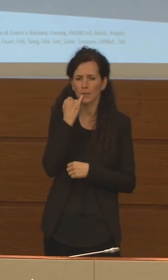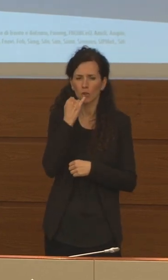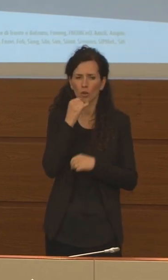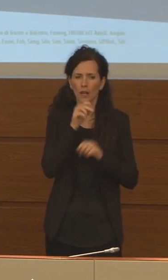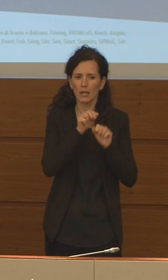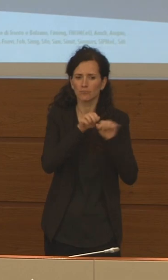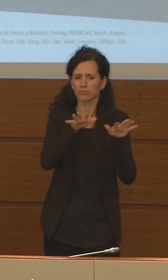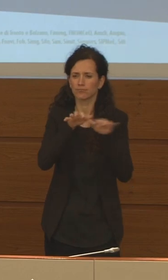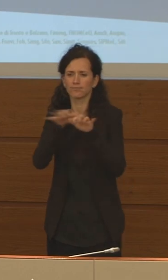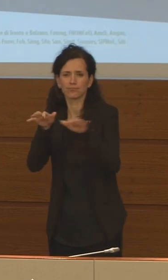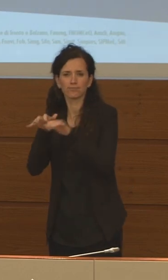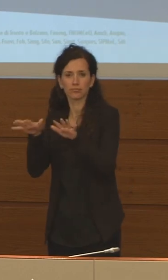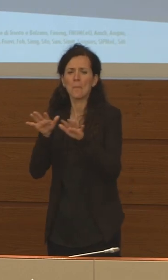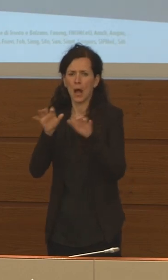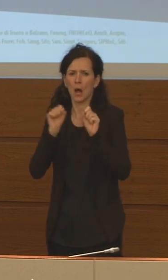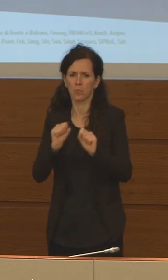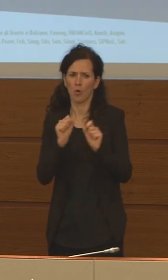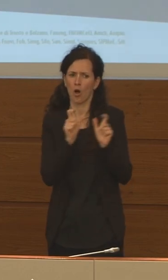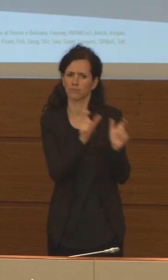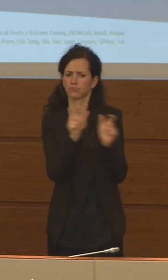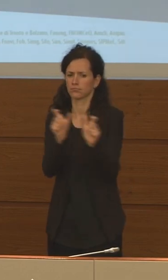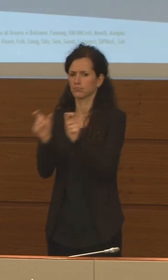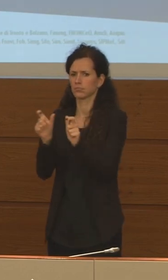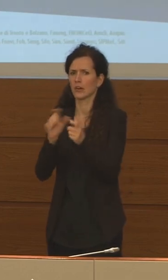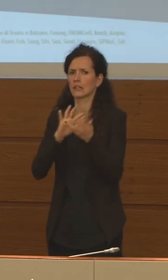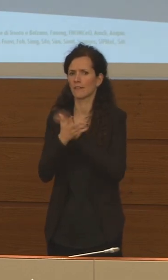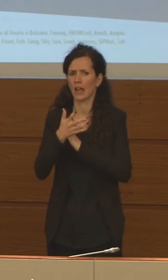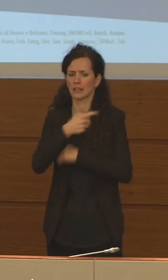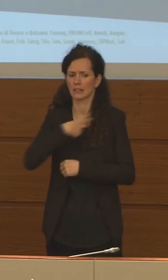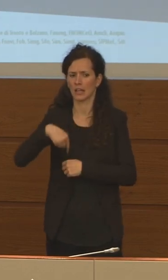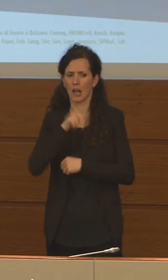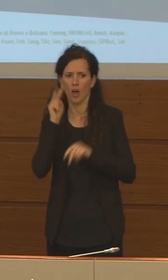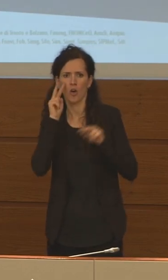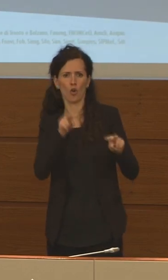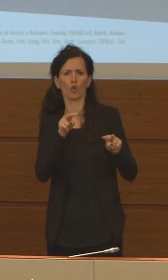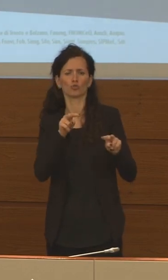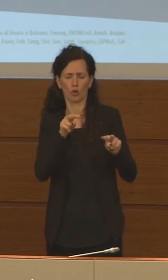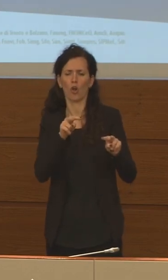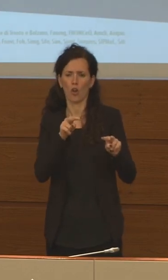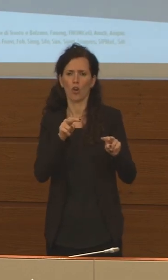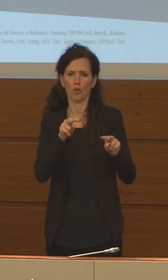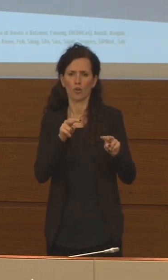situazione è sotto controllo, è apparentemente sotto controllo. Per